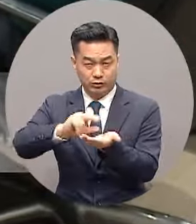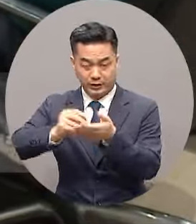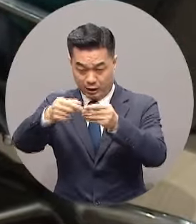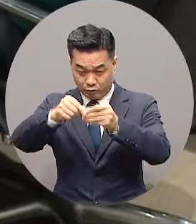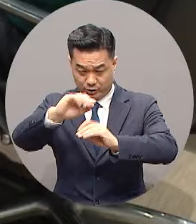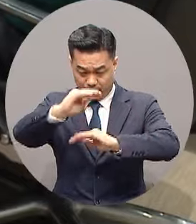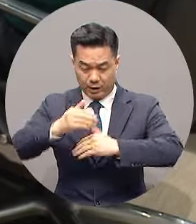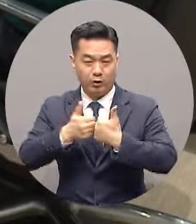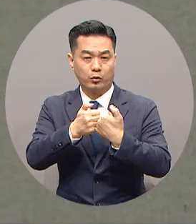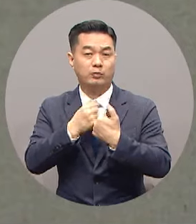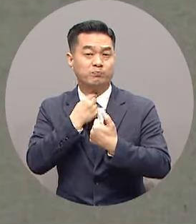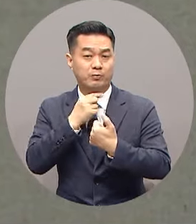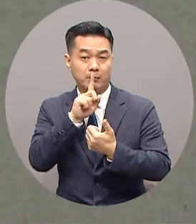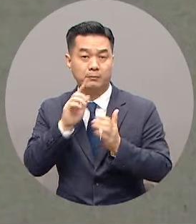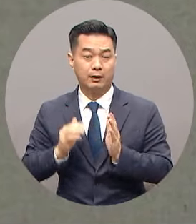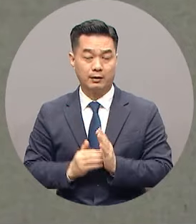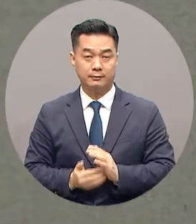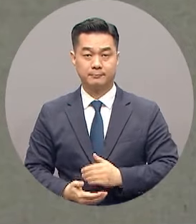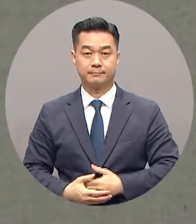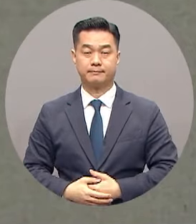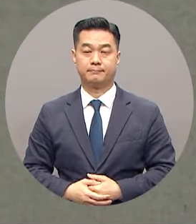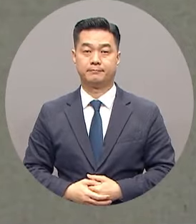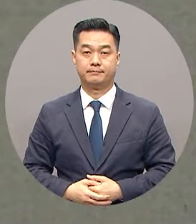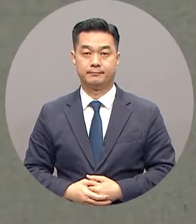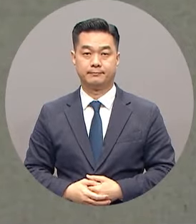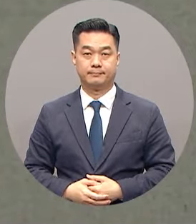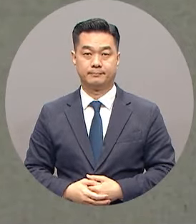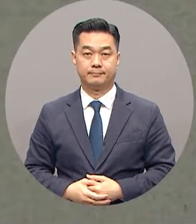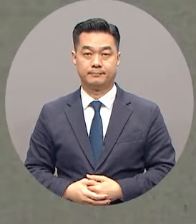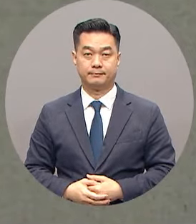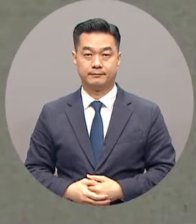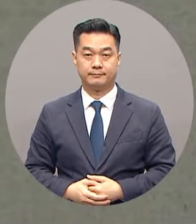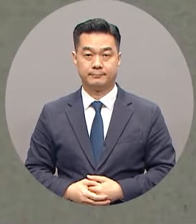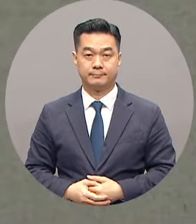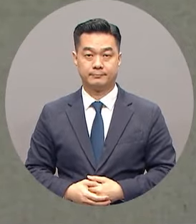의료 개혁 과제의 구체적인 내용을 논의하자고 제안했습니다. MBC 뉴스 임소정입니다.